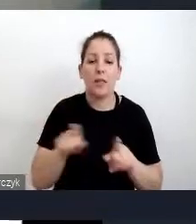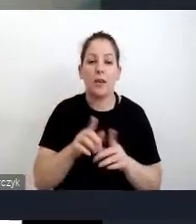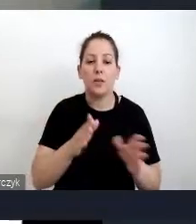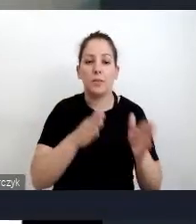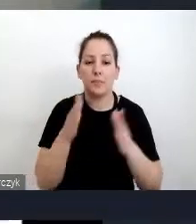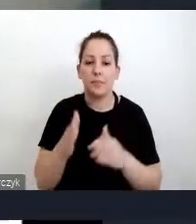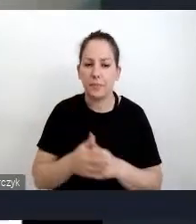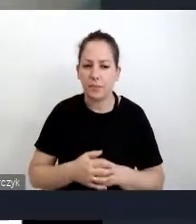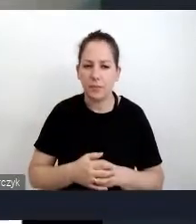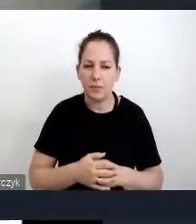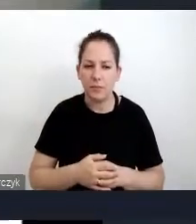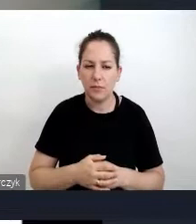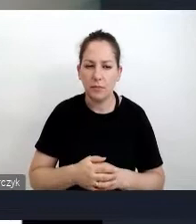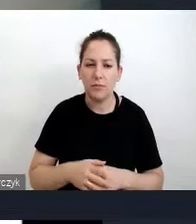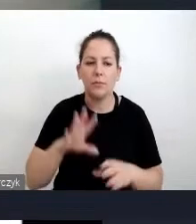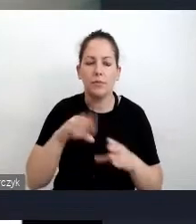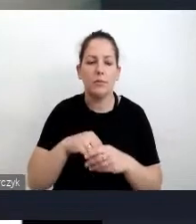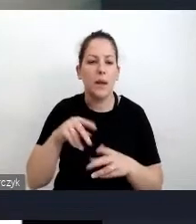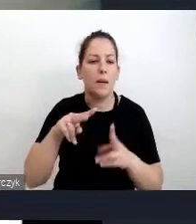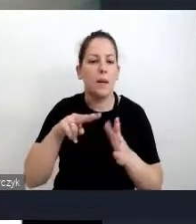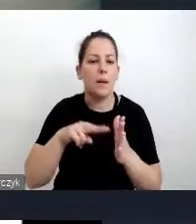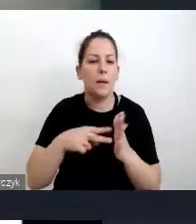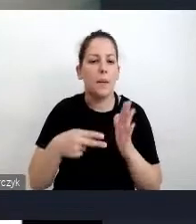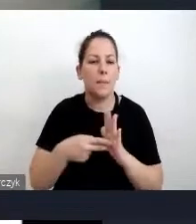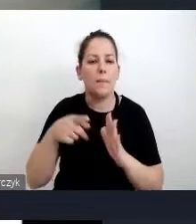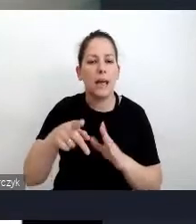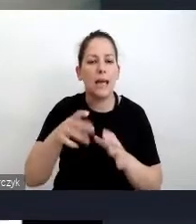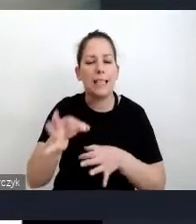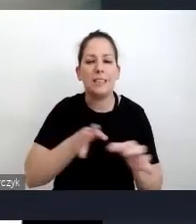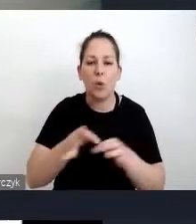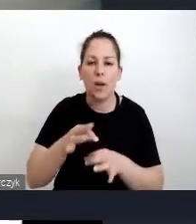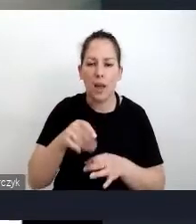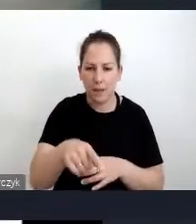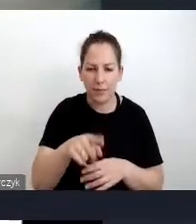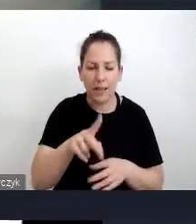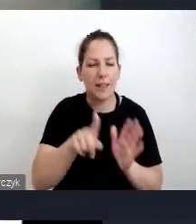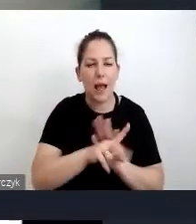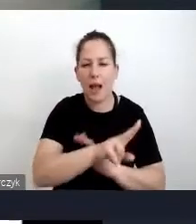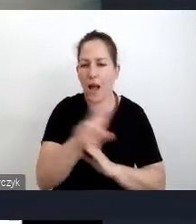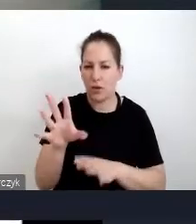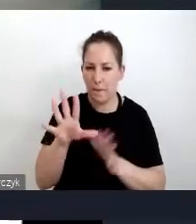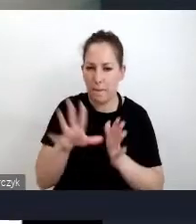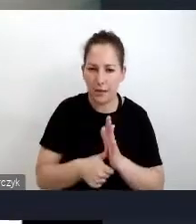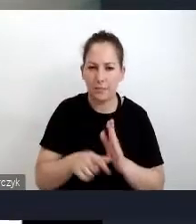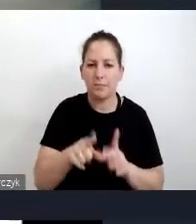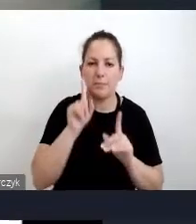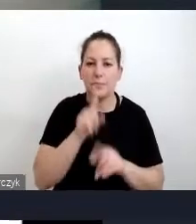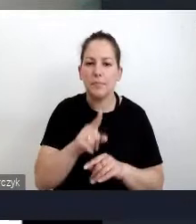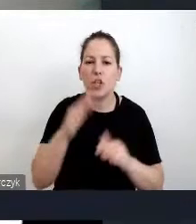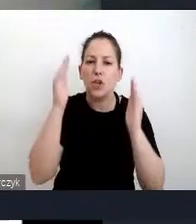w ramach której stworzyliśmy coś, co nazwaliśmy Historiami SDG dla każdego miasta. To naprawdę podniosło świadomość mieszkańców na temat tego,